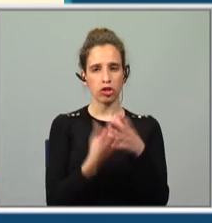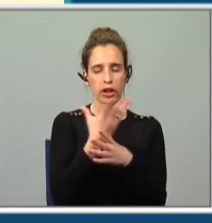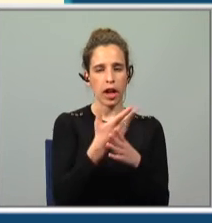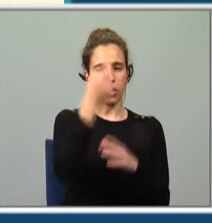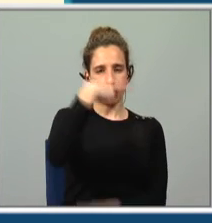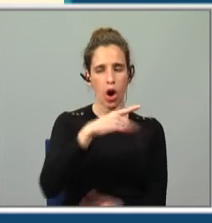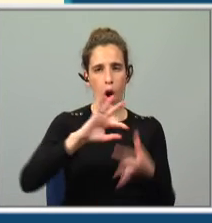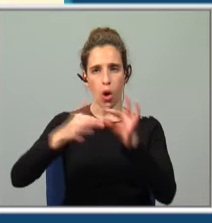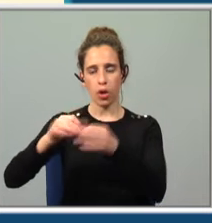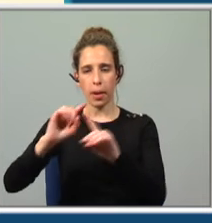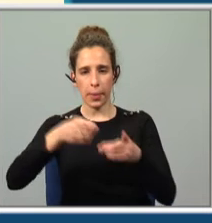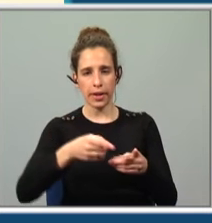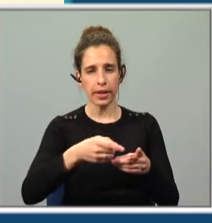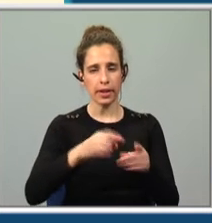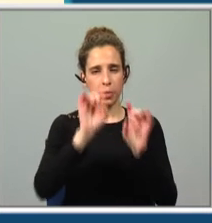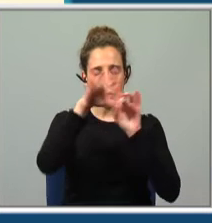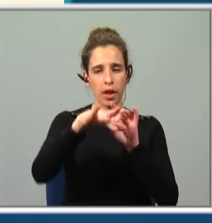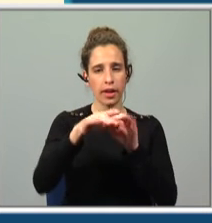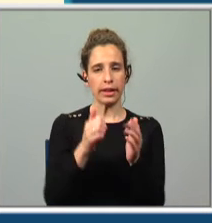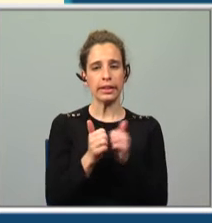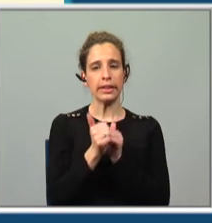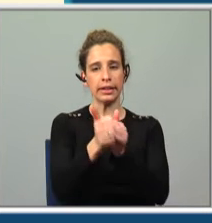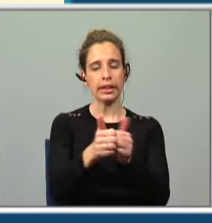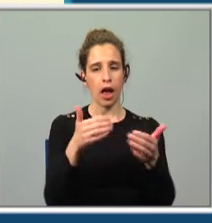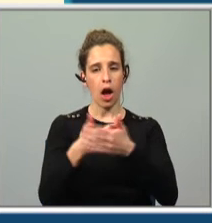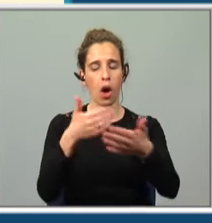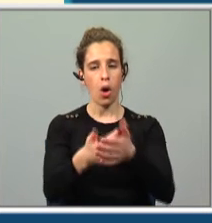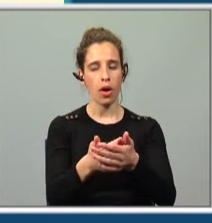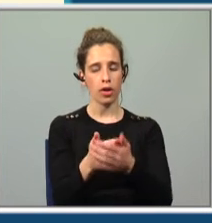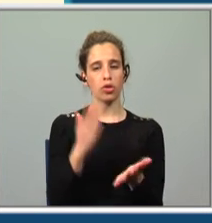sentido a partir destas pistas seguindo a ordem das Pistas Só temos que 從以下這些曲目中感知線索的順序 我們只需要